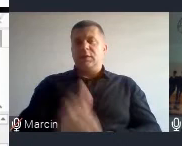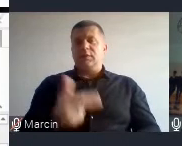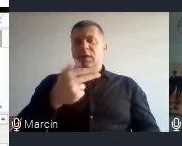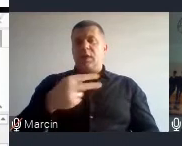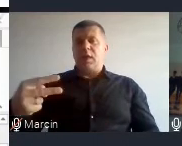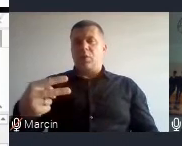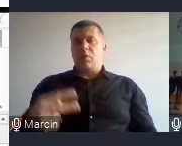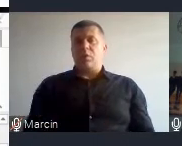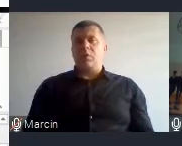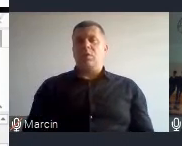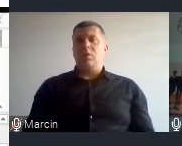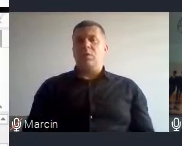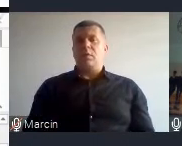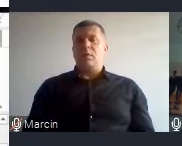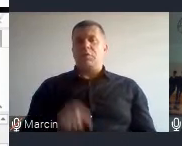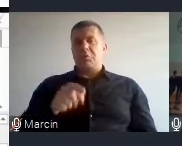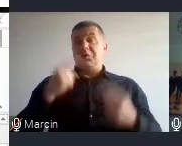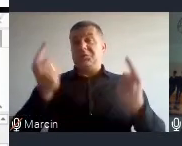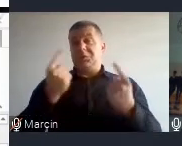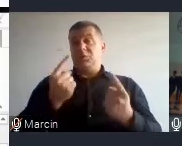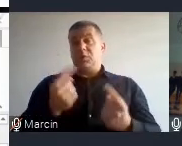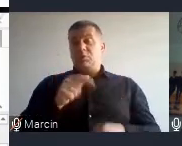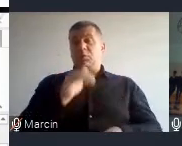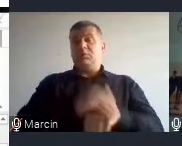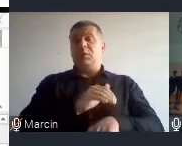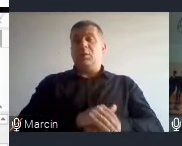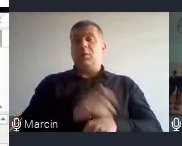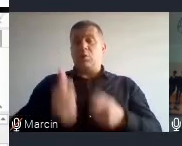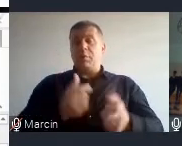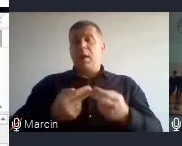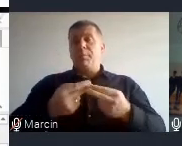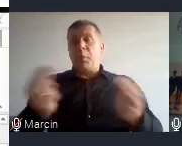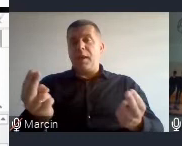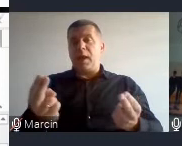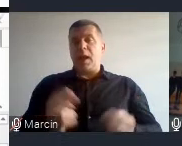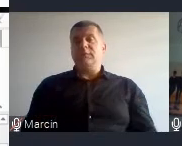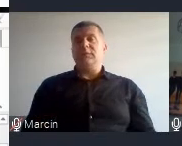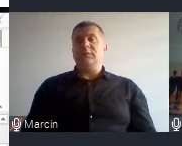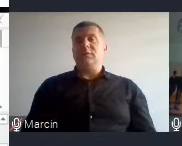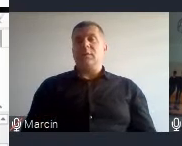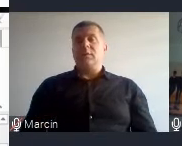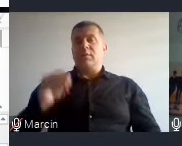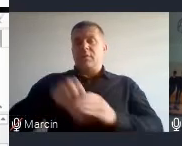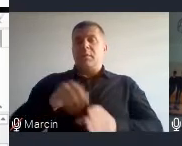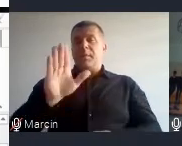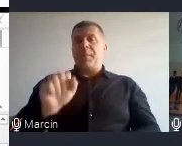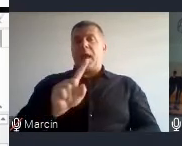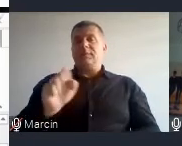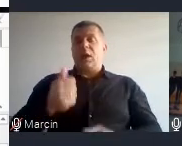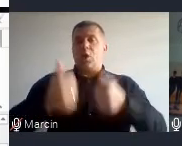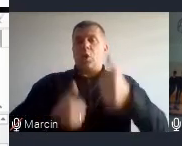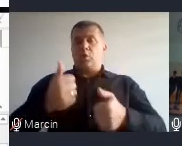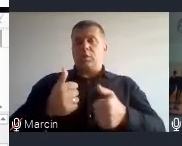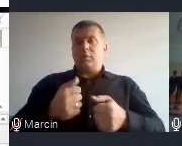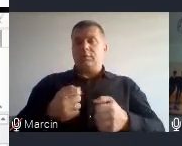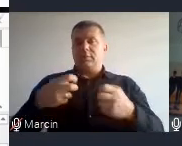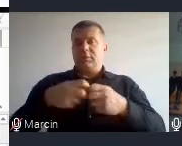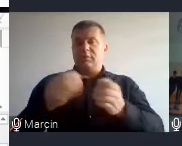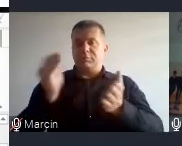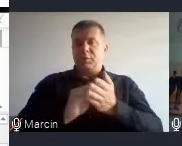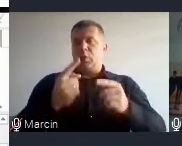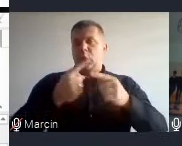w takiej sytuacji będziemy to zamówienie publikować na bazie konkurencyjności znacznie krócej.